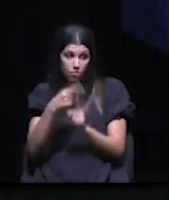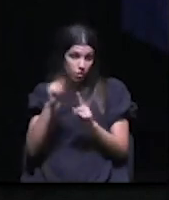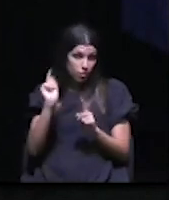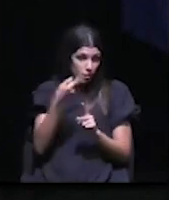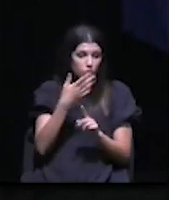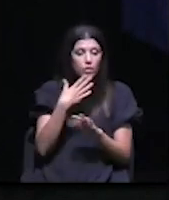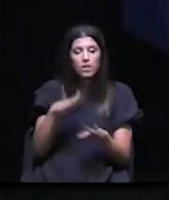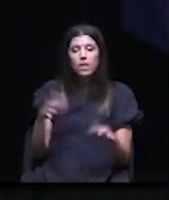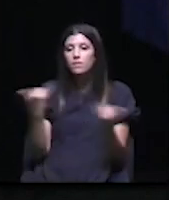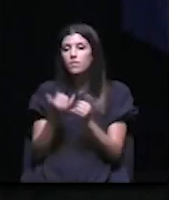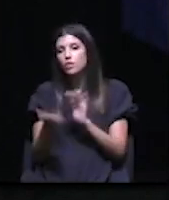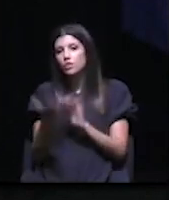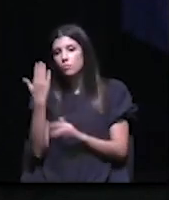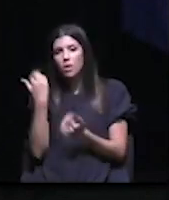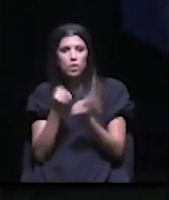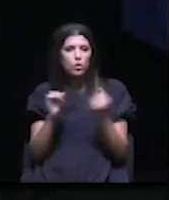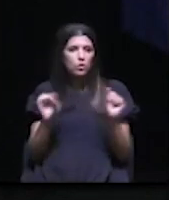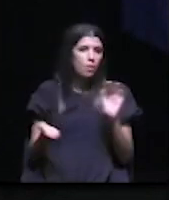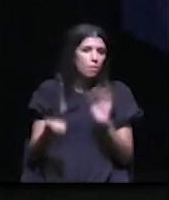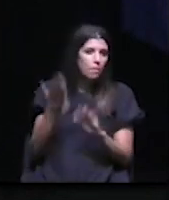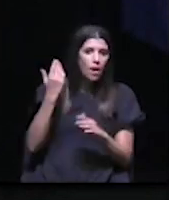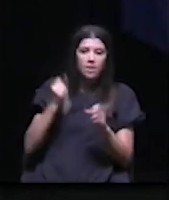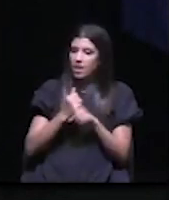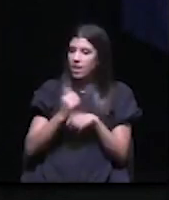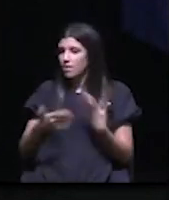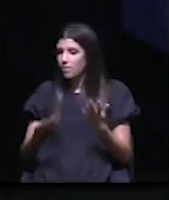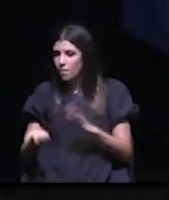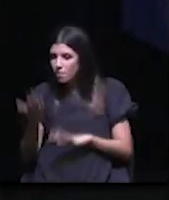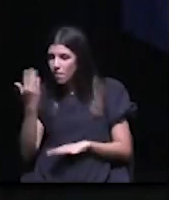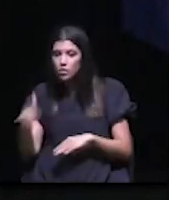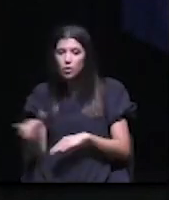mais felizes, mais autónomas, mais ativas. Ganharemos ruas mais vivas,